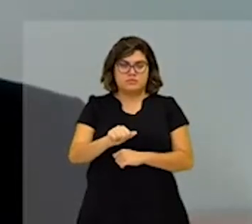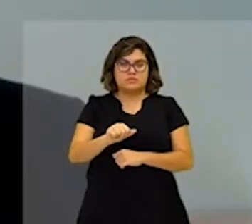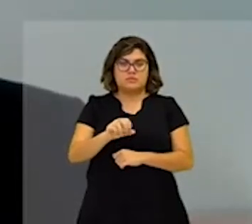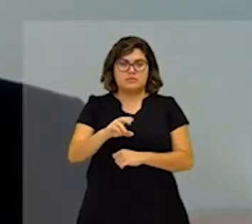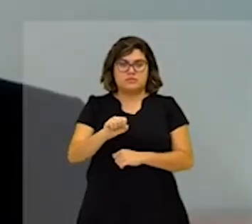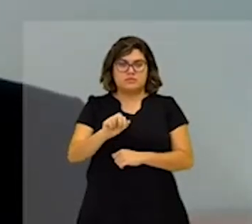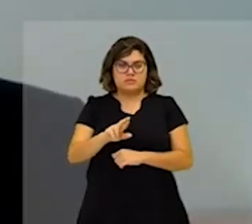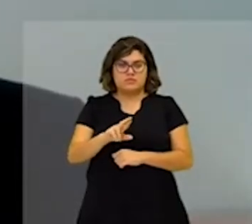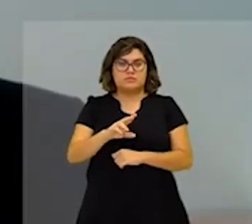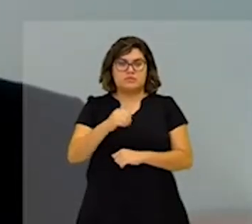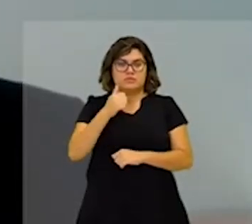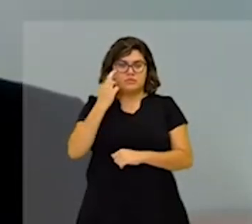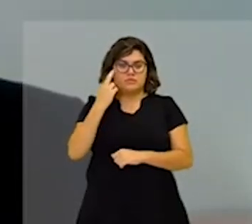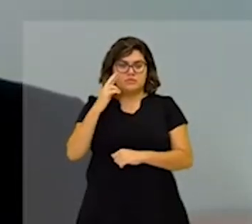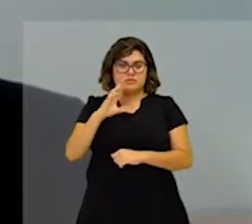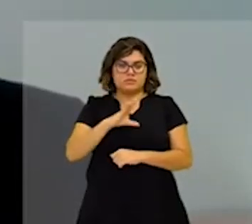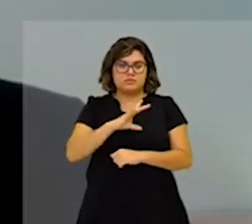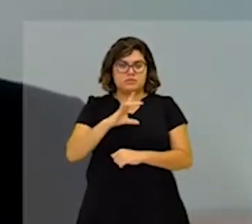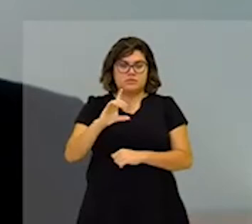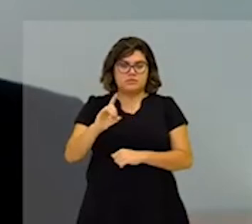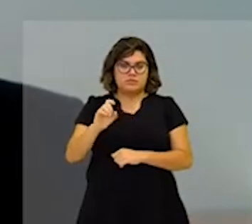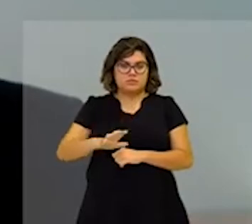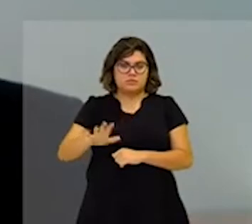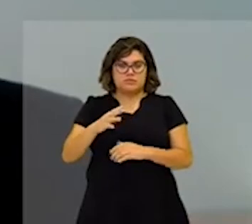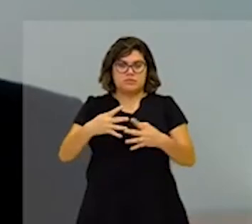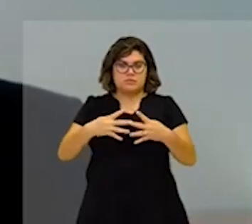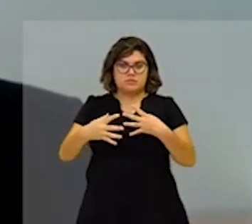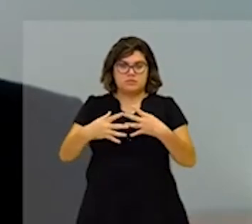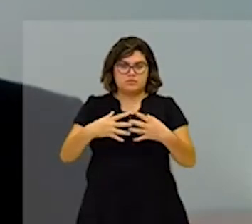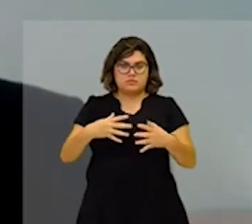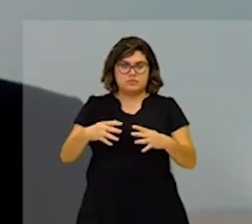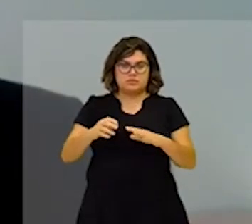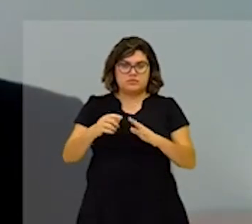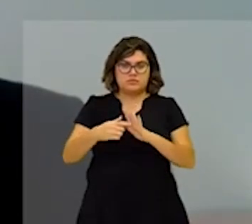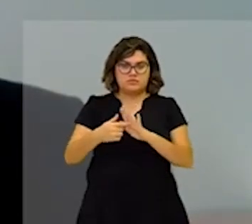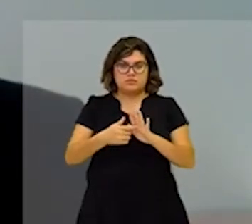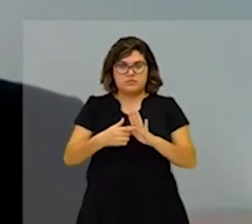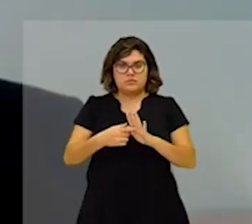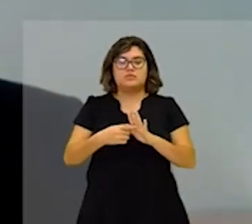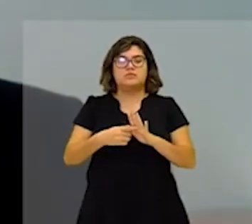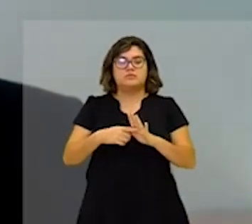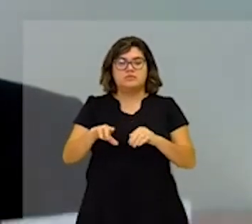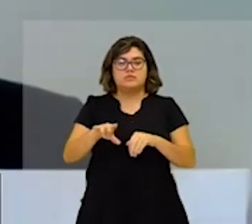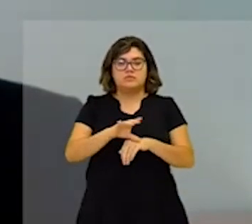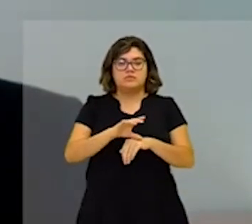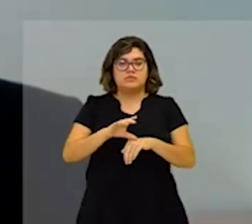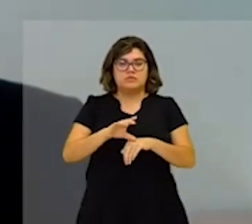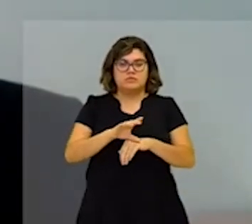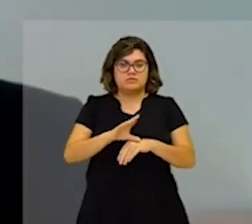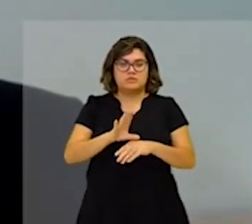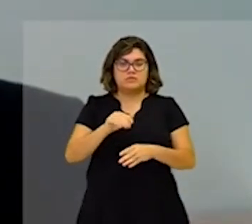de direito constitucional eleitoral parlamentario e direitos humanos no Brasil e na América Latina